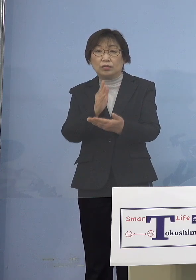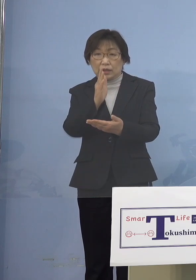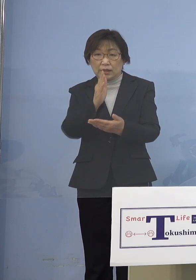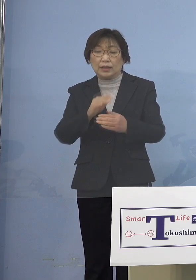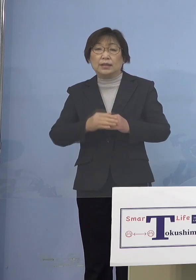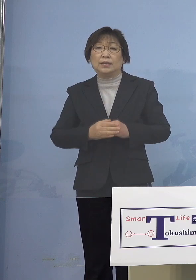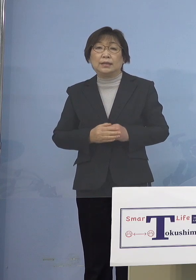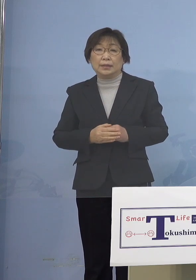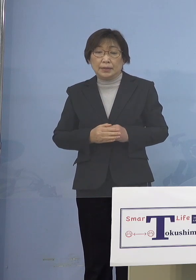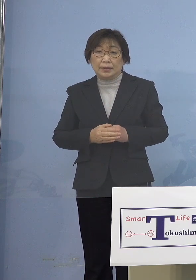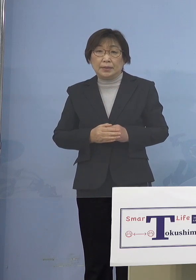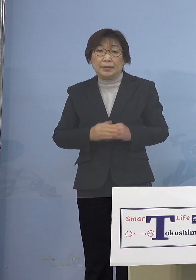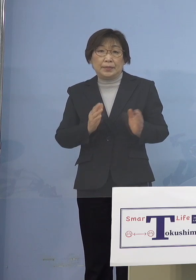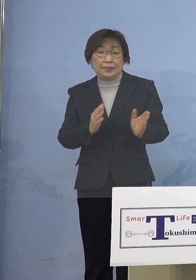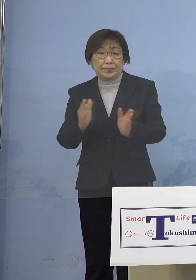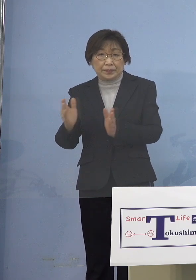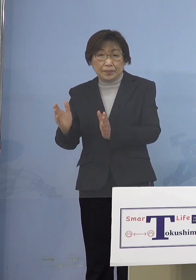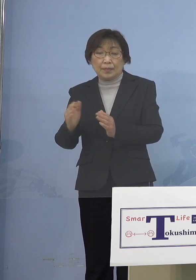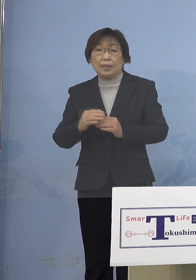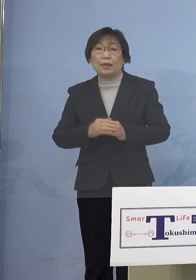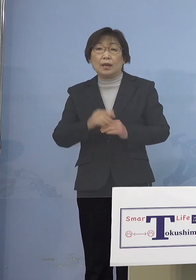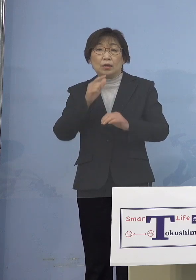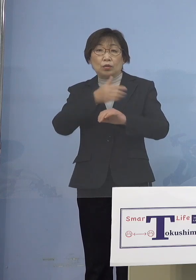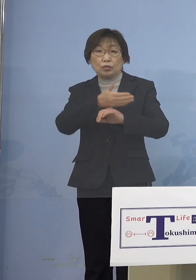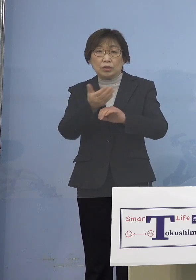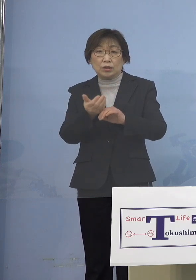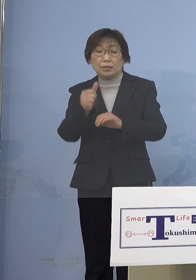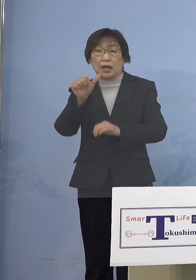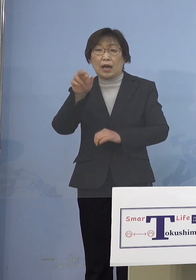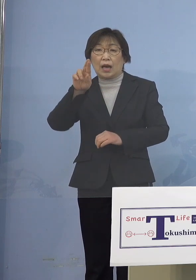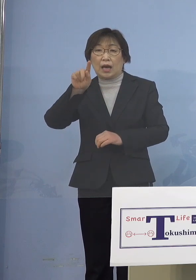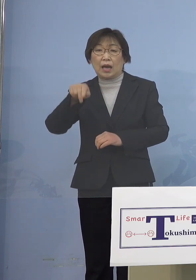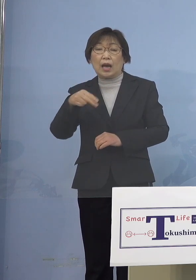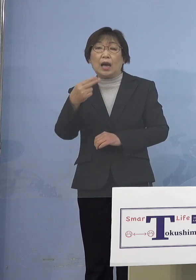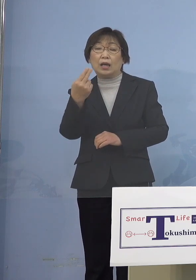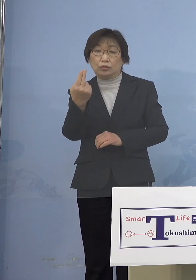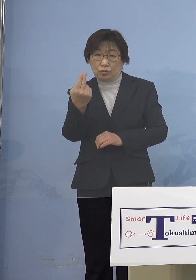それではこれを受けまして 「とくしまアラート」に関わる指標について